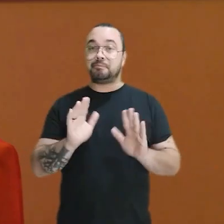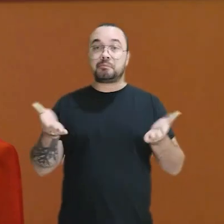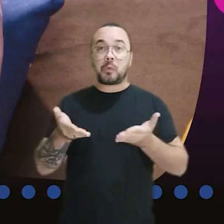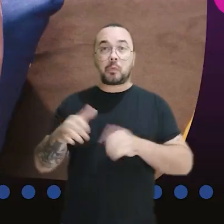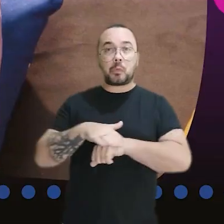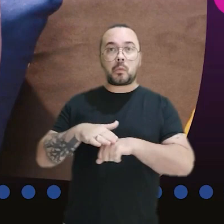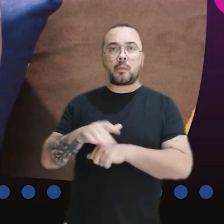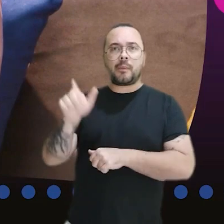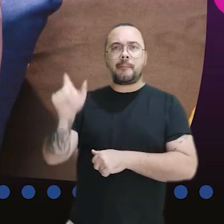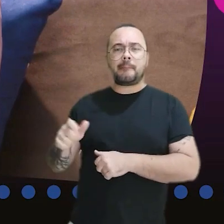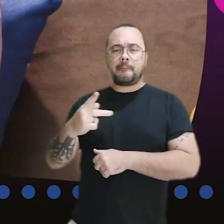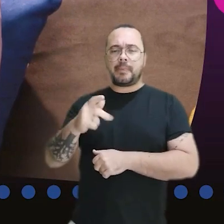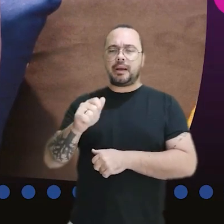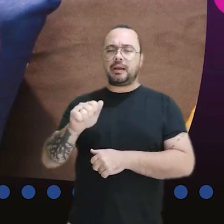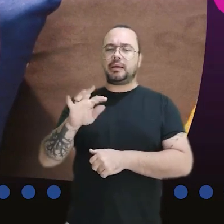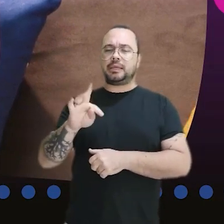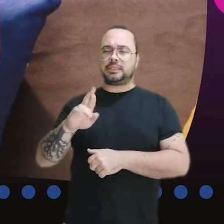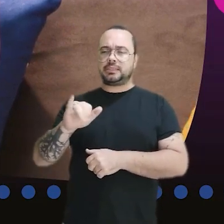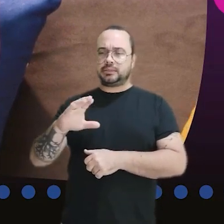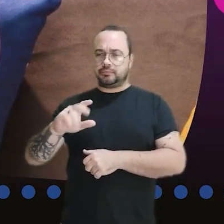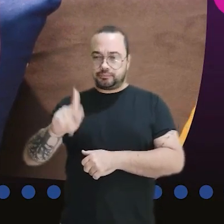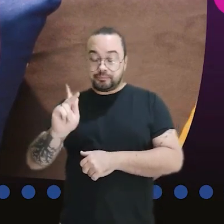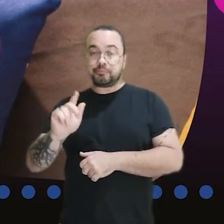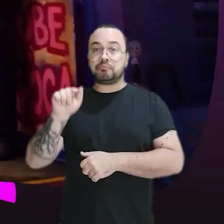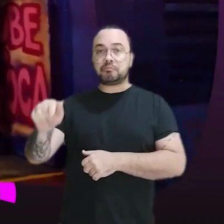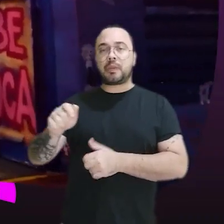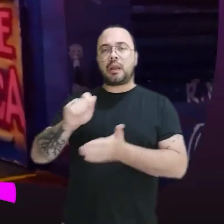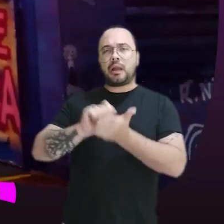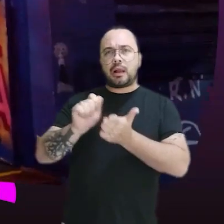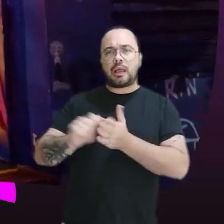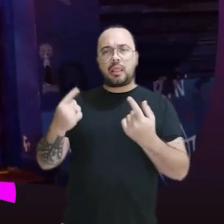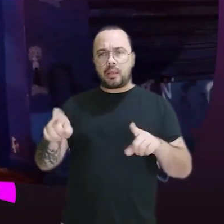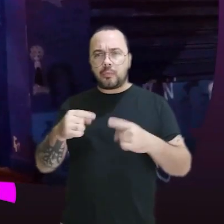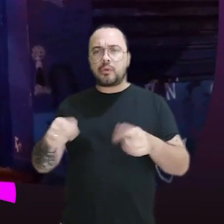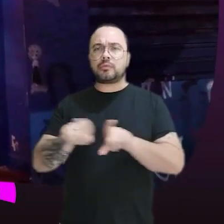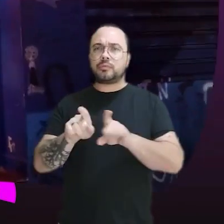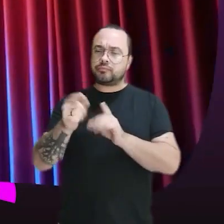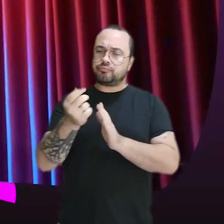com o Patrick Maia, ele que é compositor, escreve histórias em quadrinhos, é dono do "Clube do Minhoca" e ainda arruma tempo